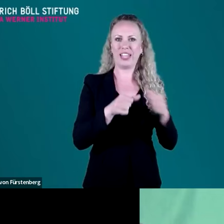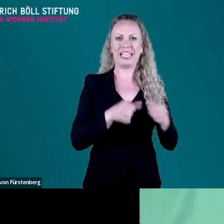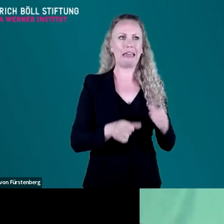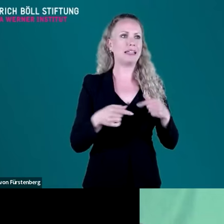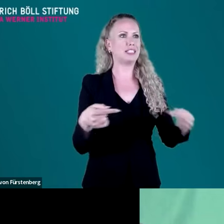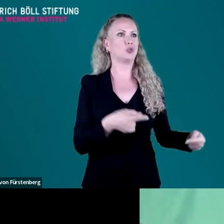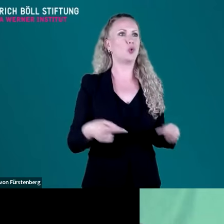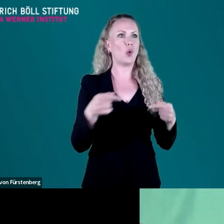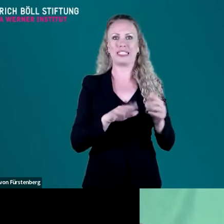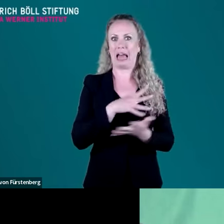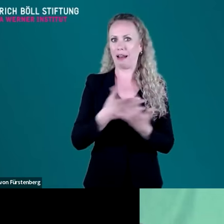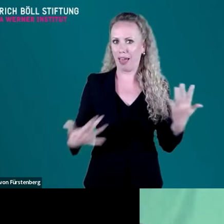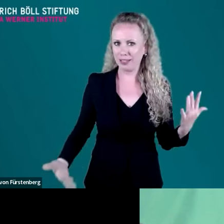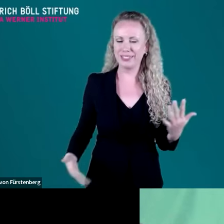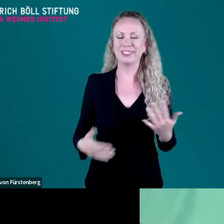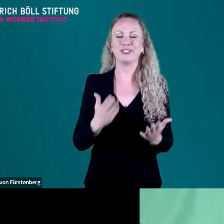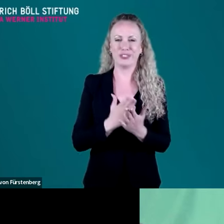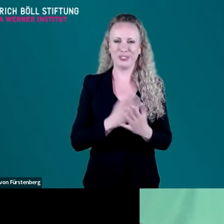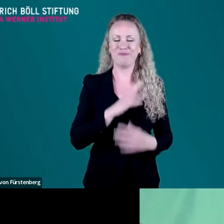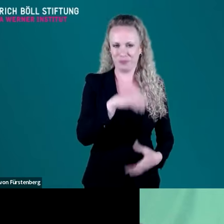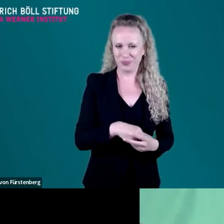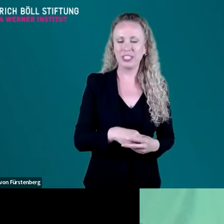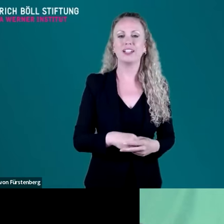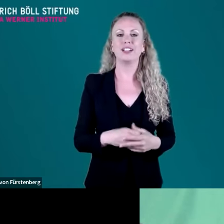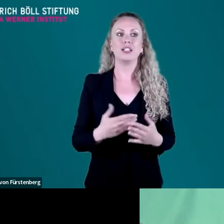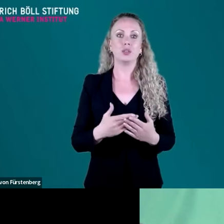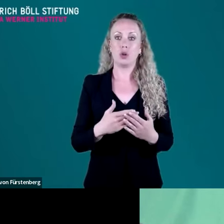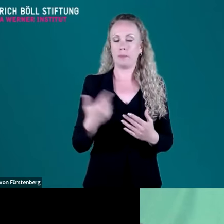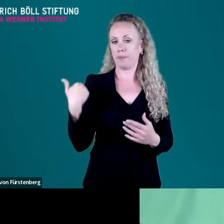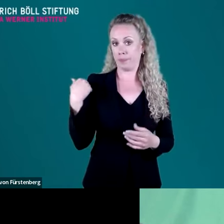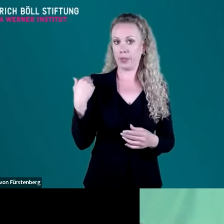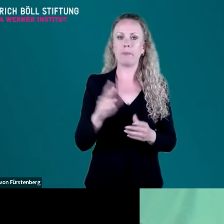Da hat ... in der Präsentation sind da ja schon so Ausschnitte eingeblendet worden.